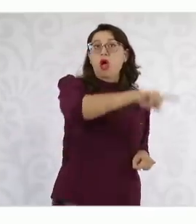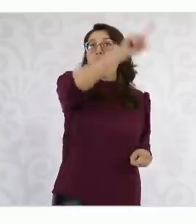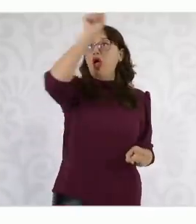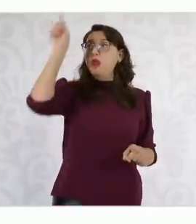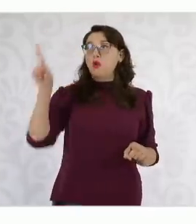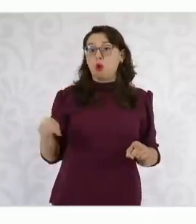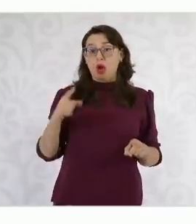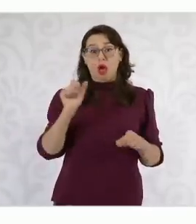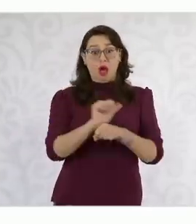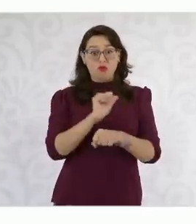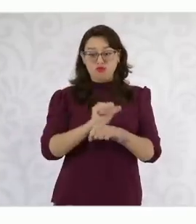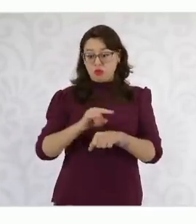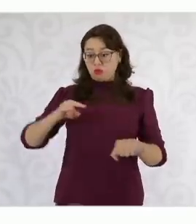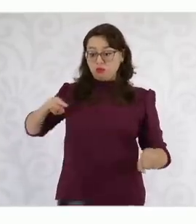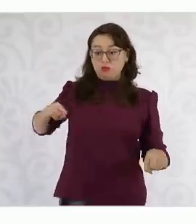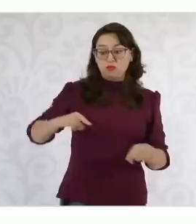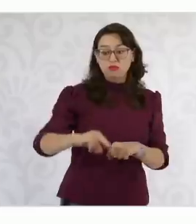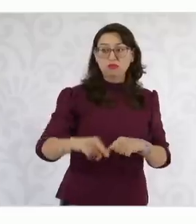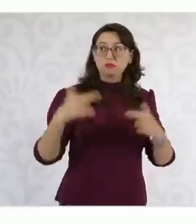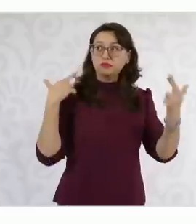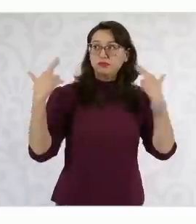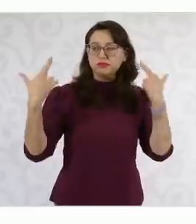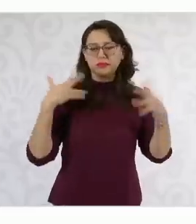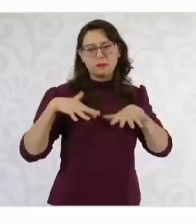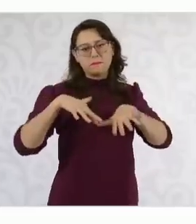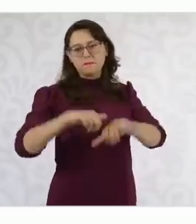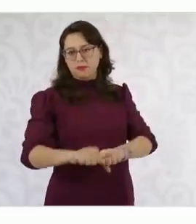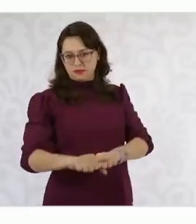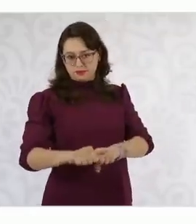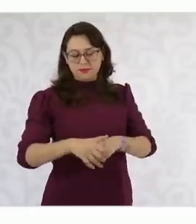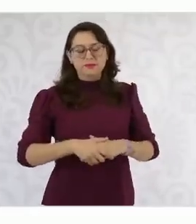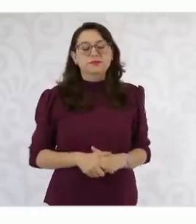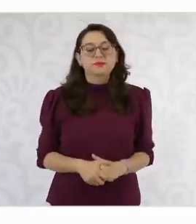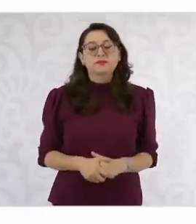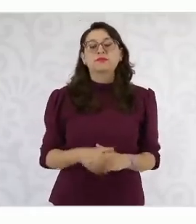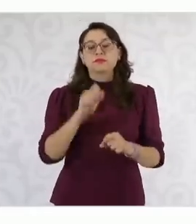despliegue de equipos también de fuerza de tarea interinstitucional con el objetivo de realizar